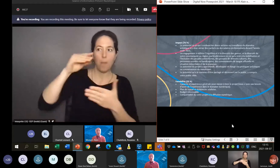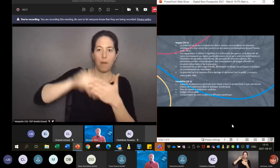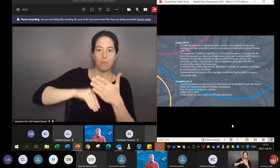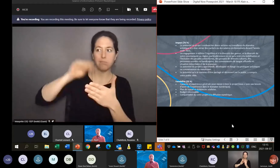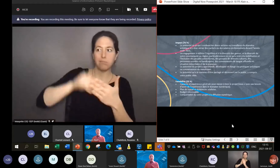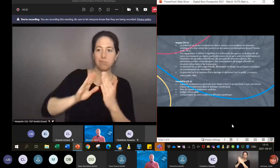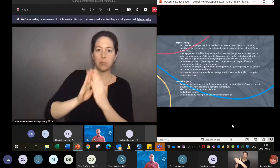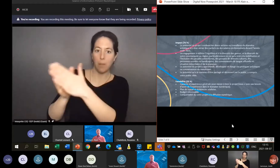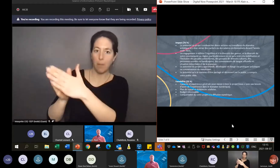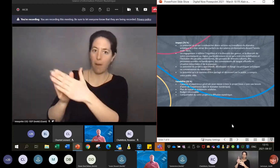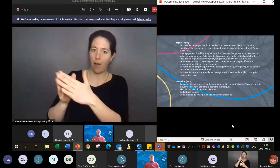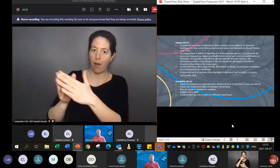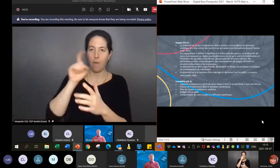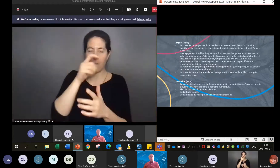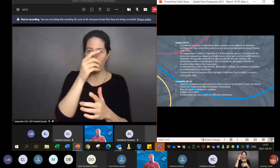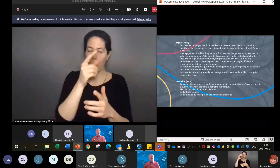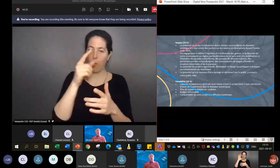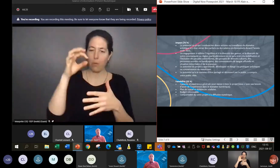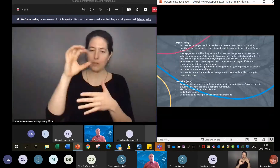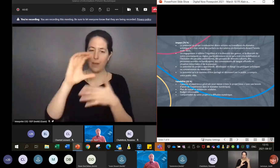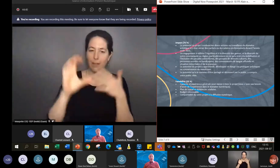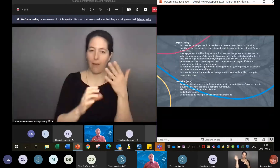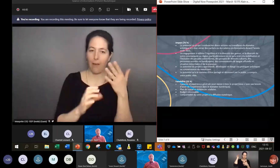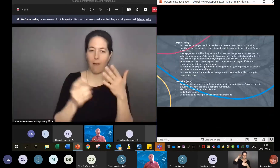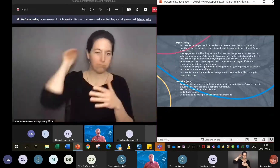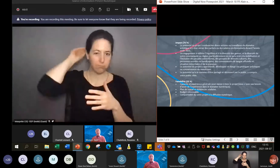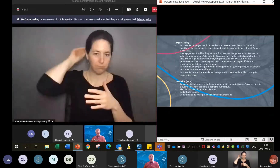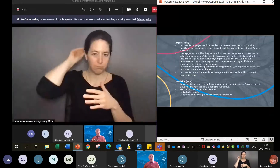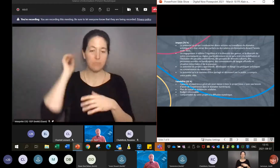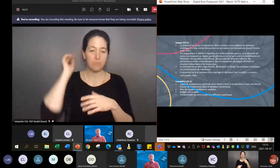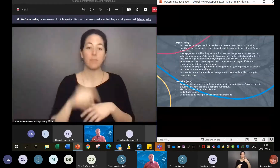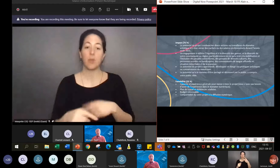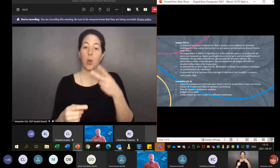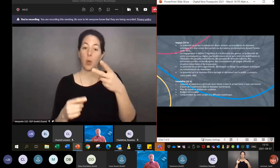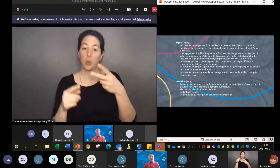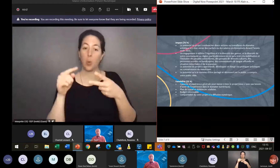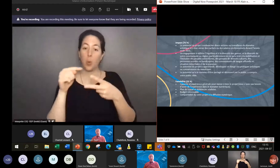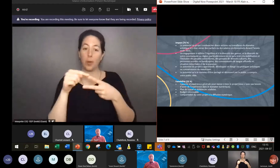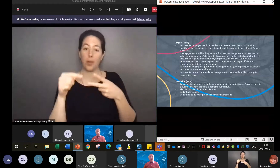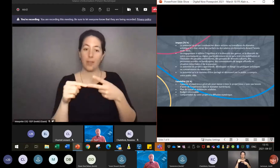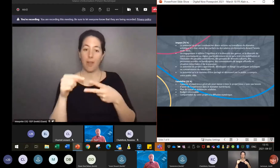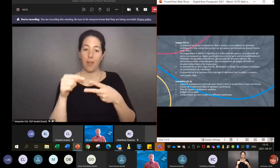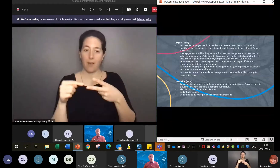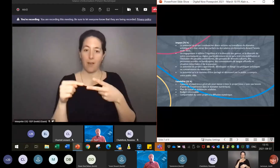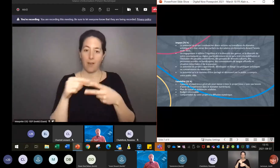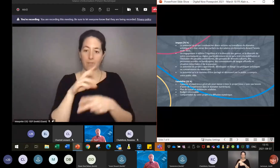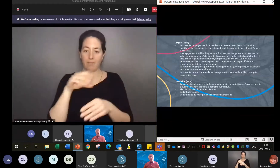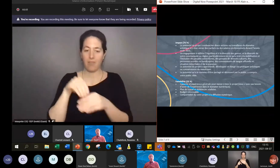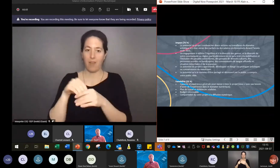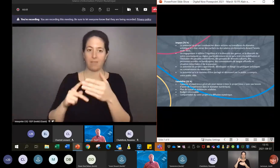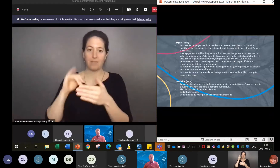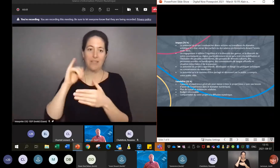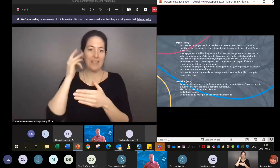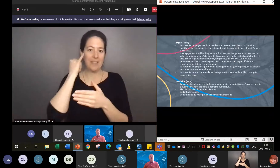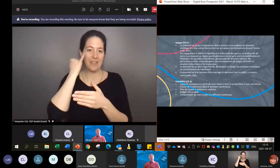avoir en tête. Il y a deux critères dans cette initiative :